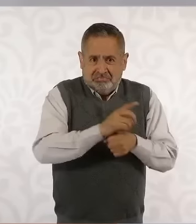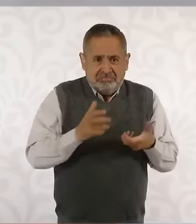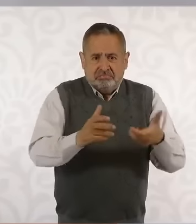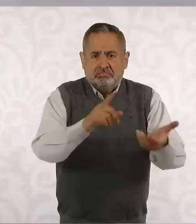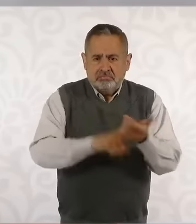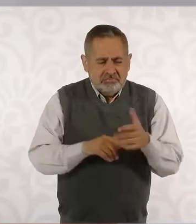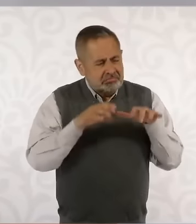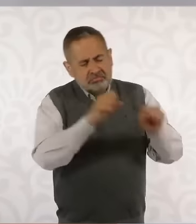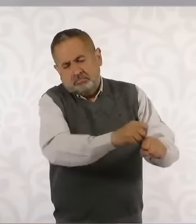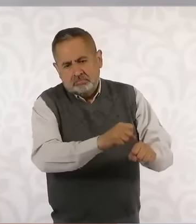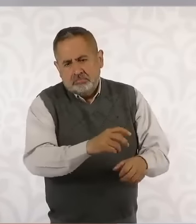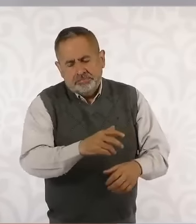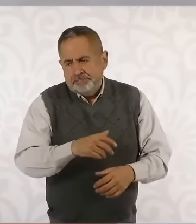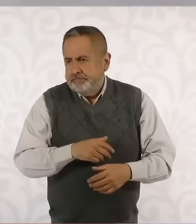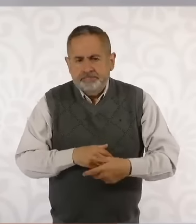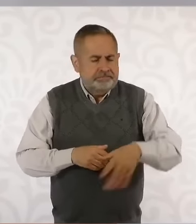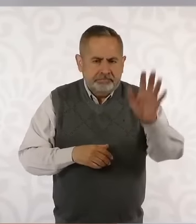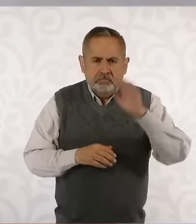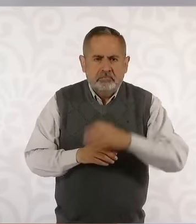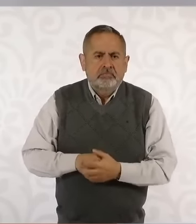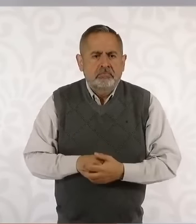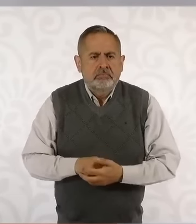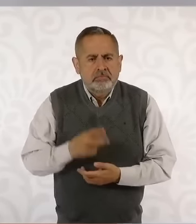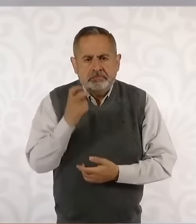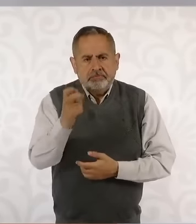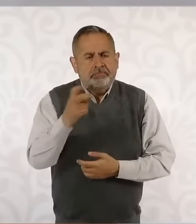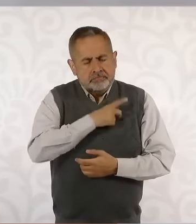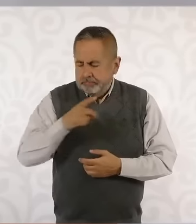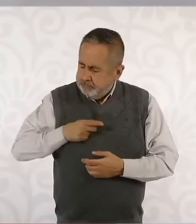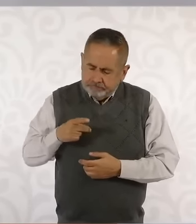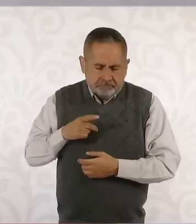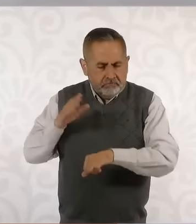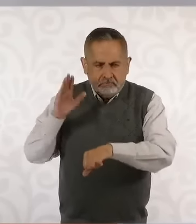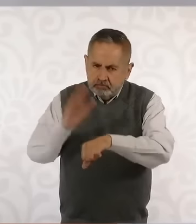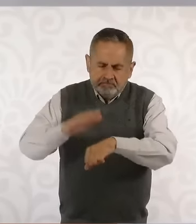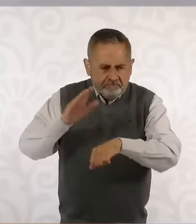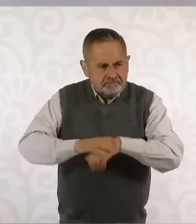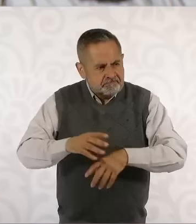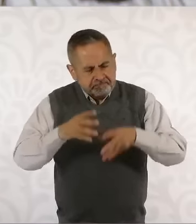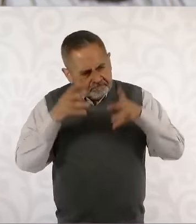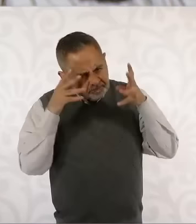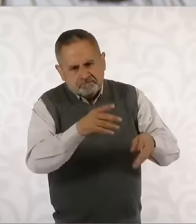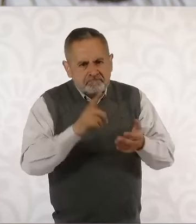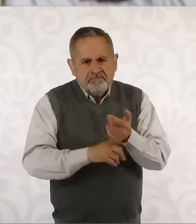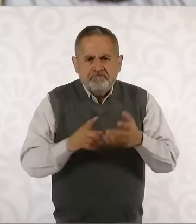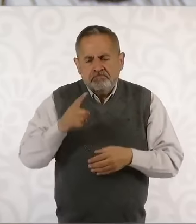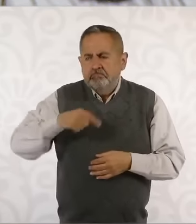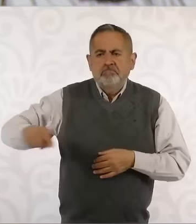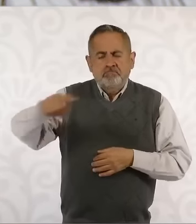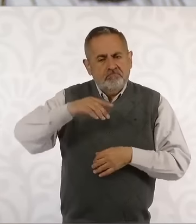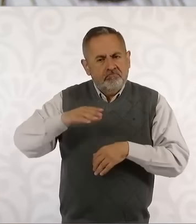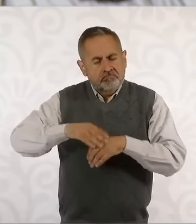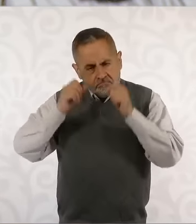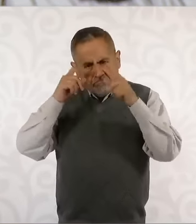ahí por donde pasamos. Entonces, sí tenemos que llamar la atención y tiene que ser eh reconocido